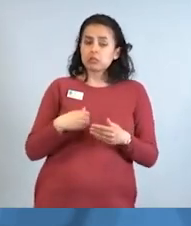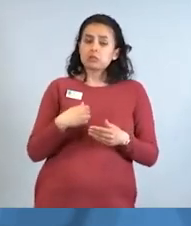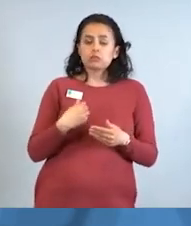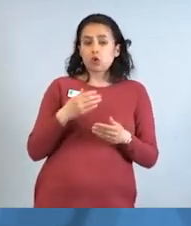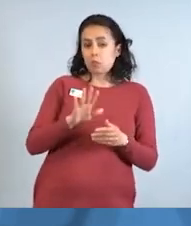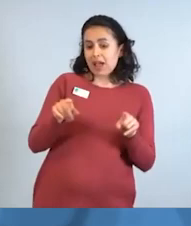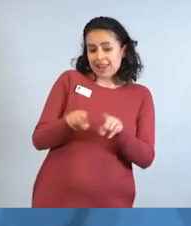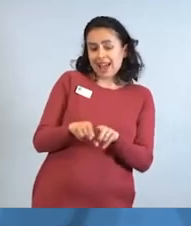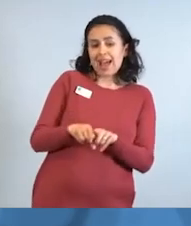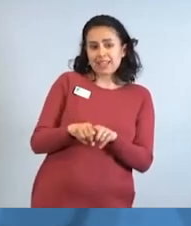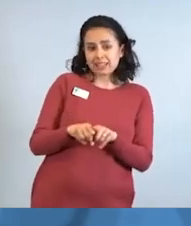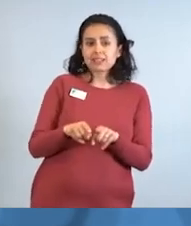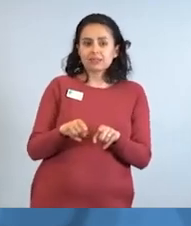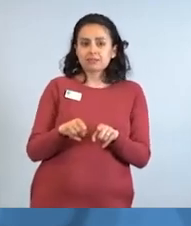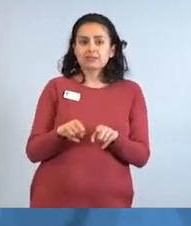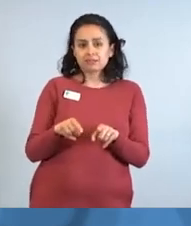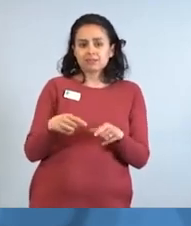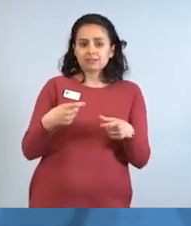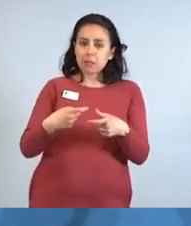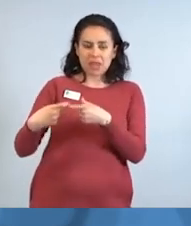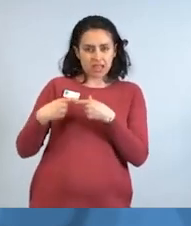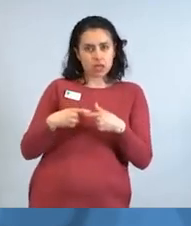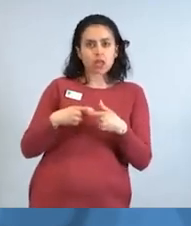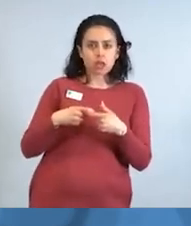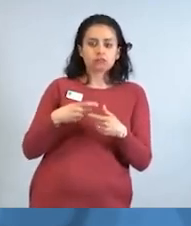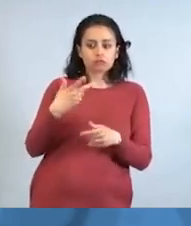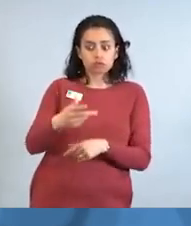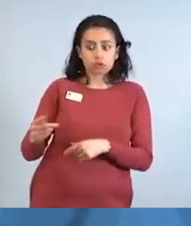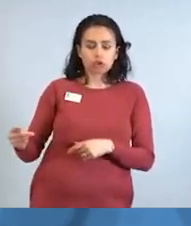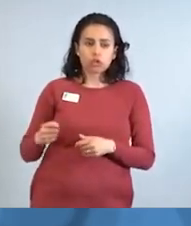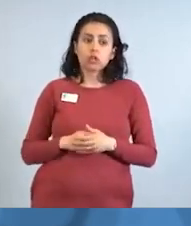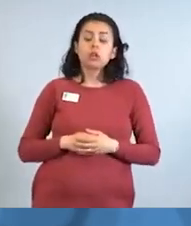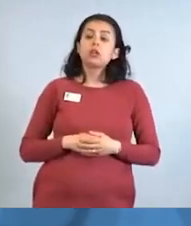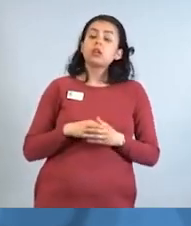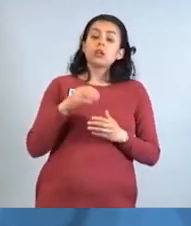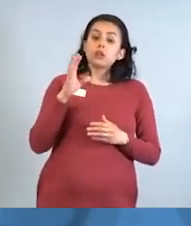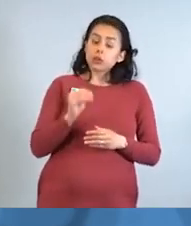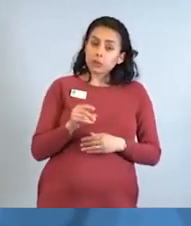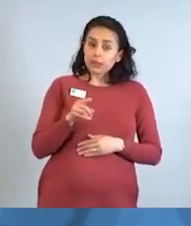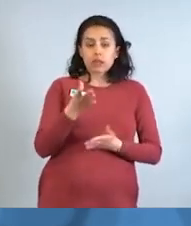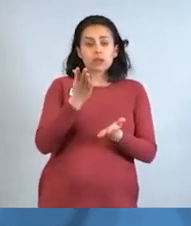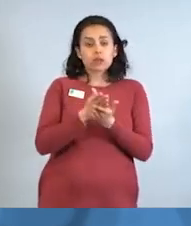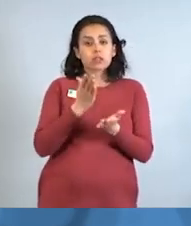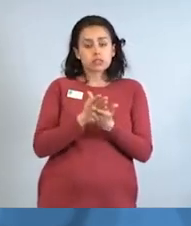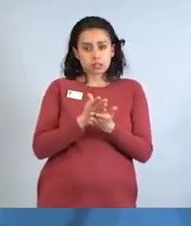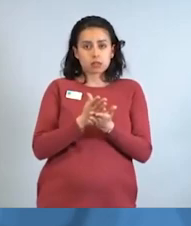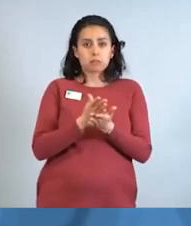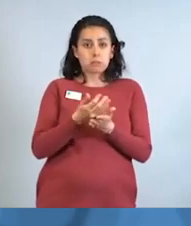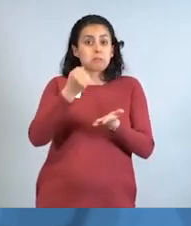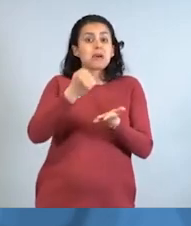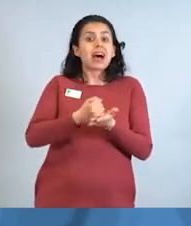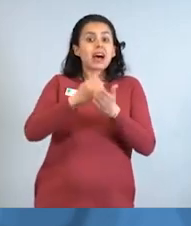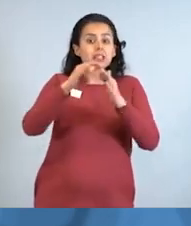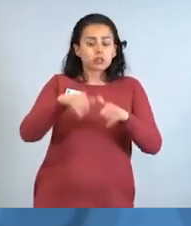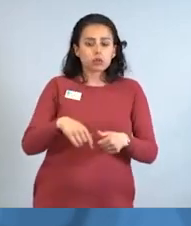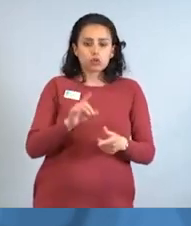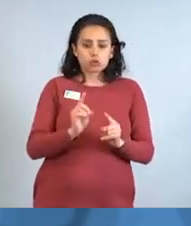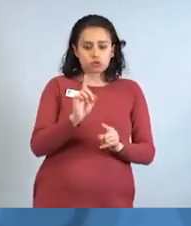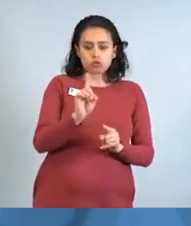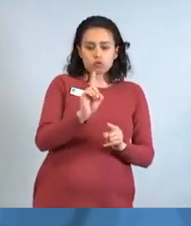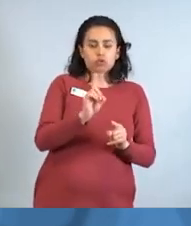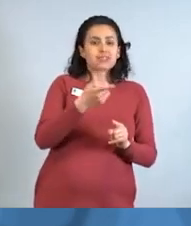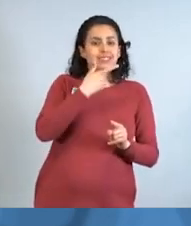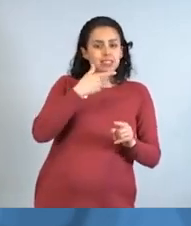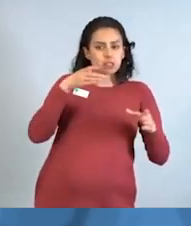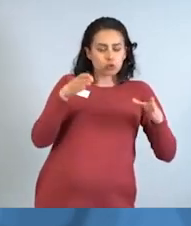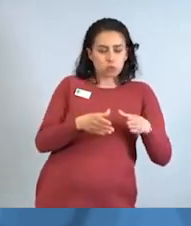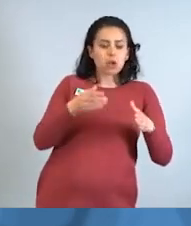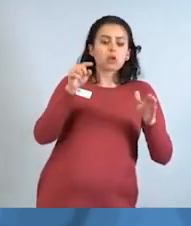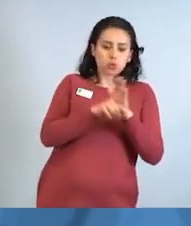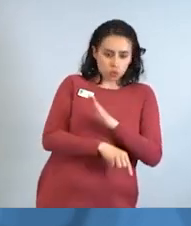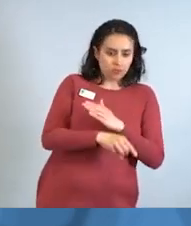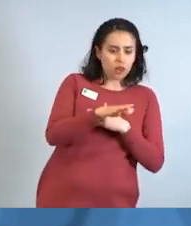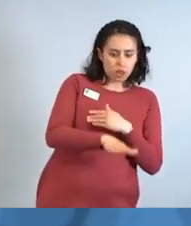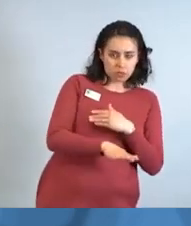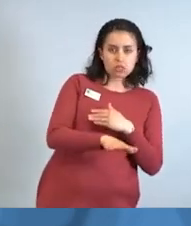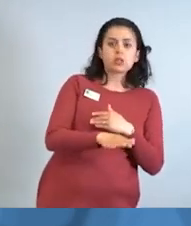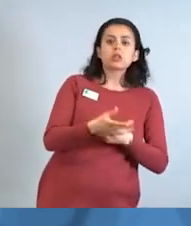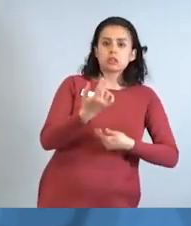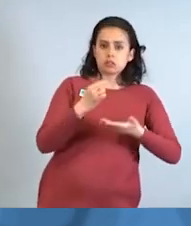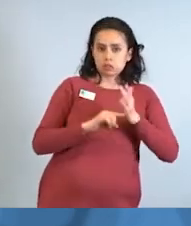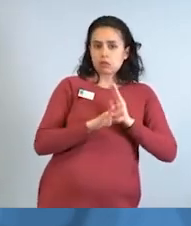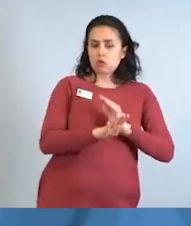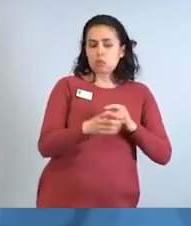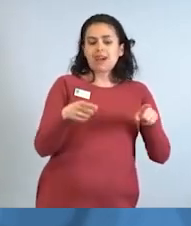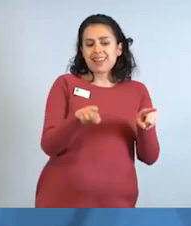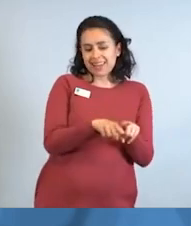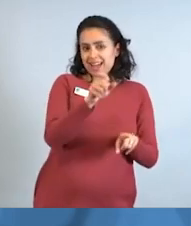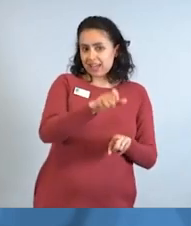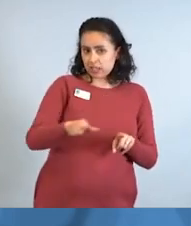Tämä on asia, joka on jo päätetty, eli jos on ykkösriskiryhmään kuuluva lapsi, saa hänen lähipiirinsä rokotuksen.